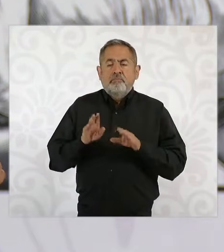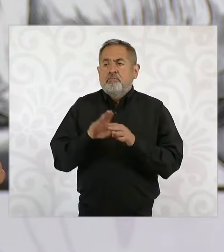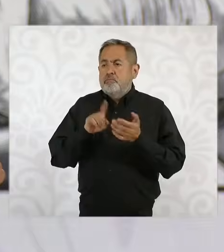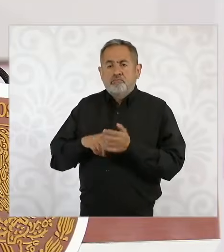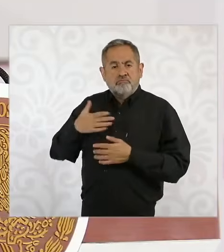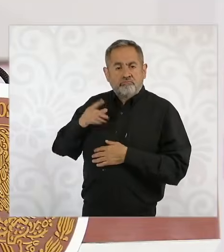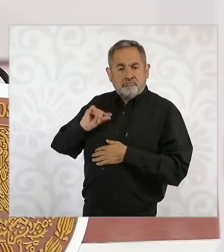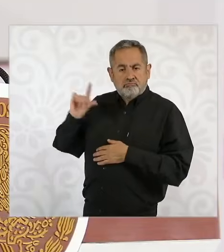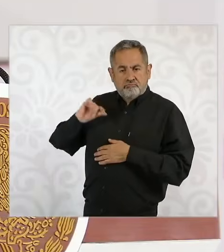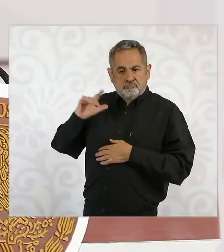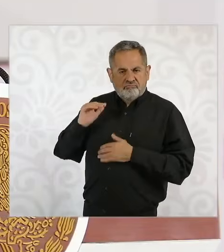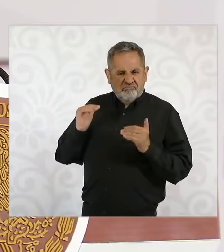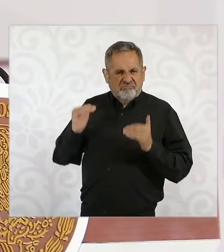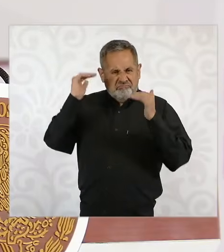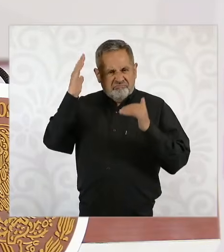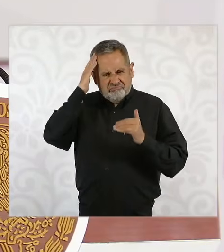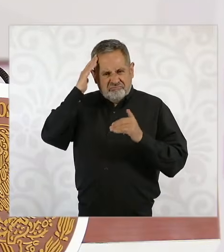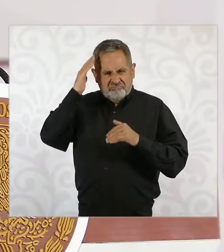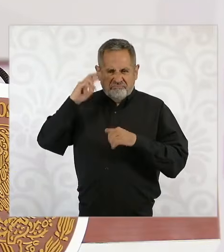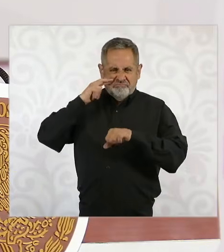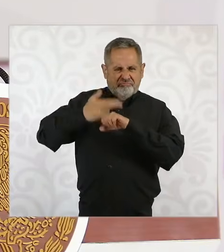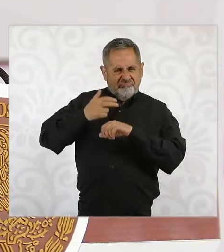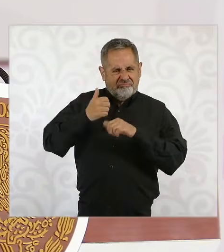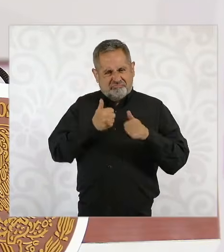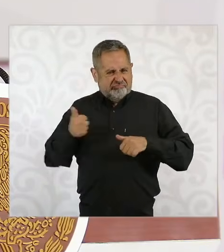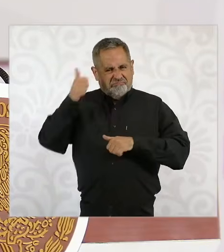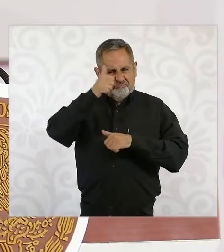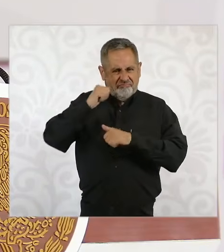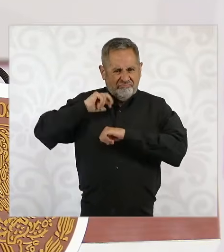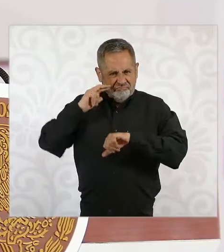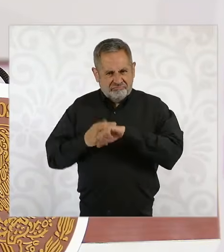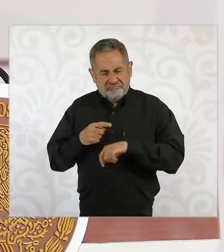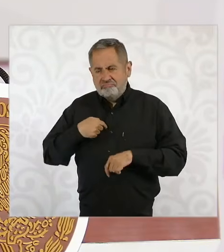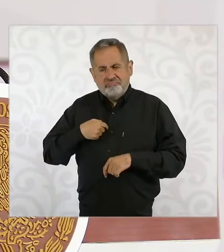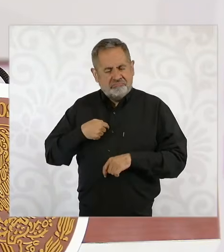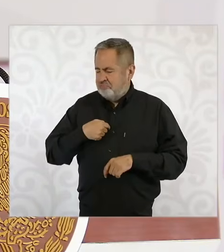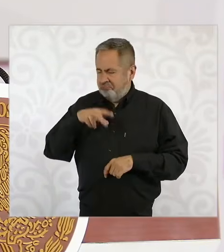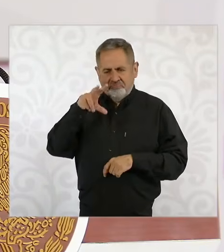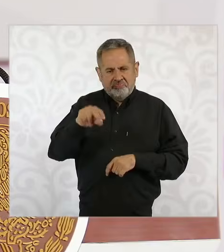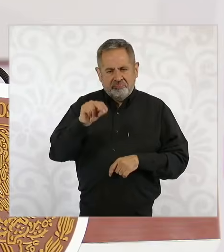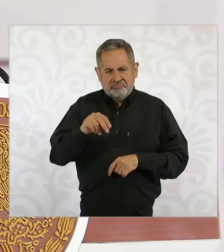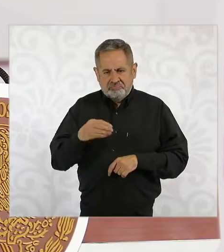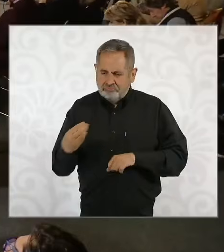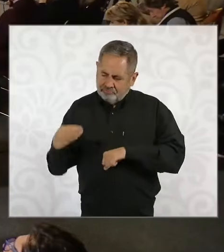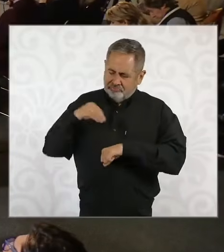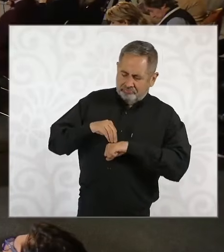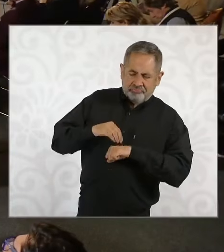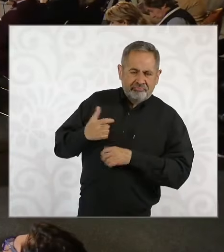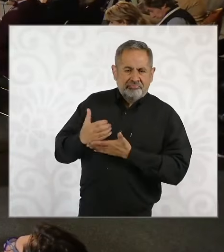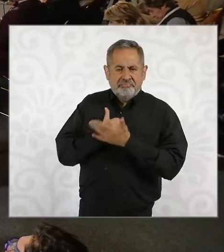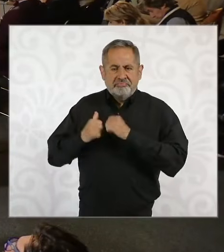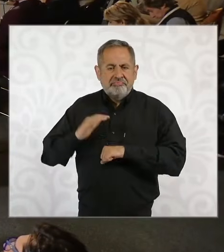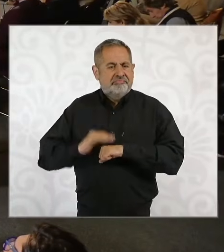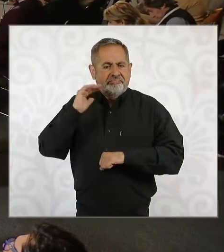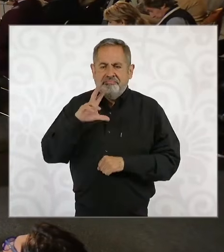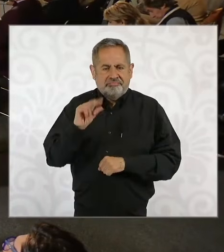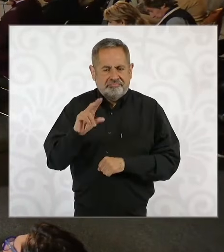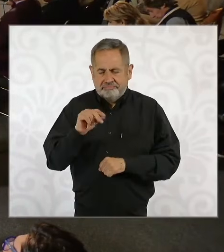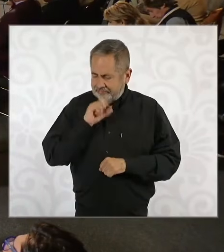públicos, los responsables, eh no tenemos este ningún incremento eh en el gobierno de México